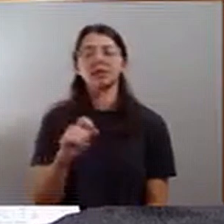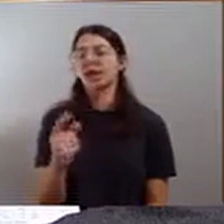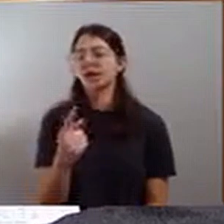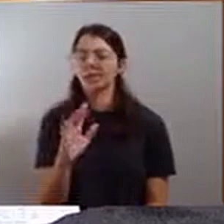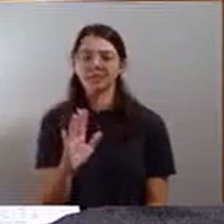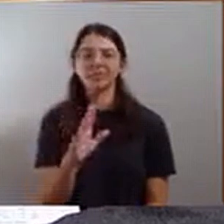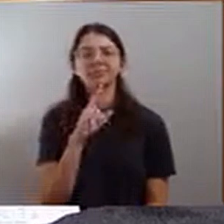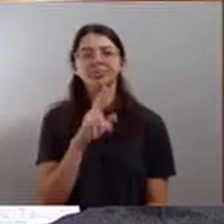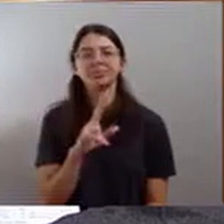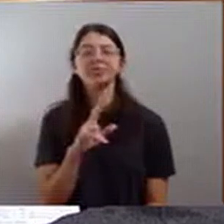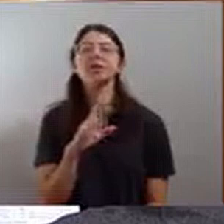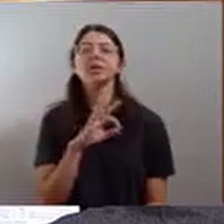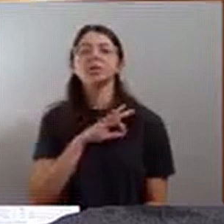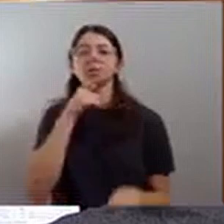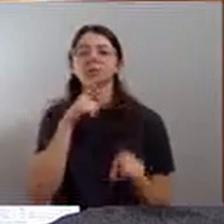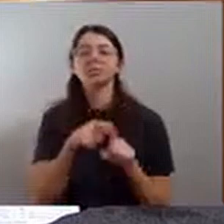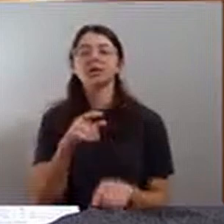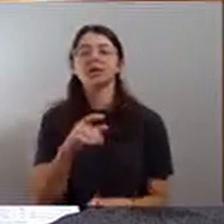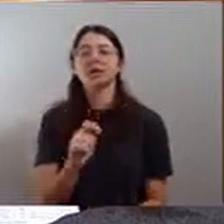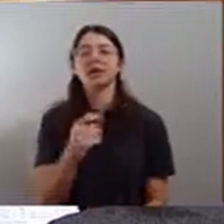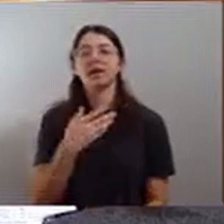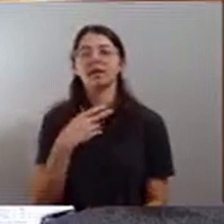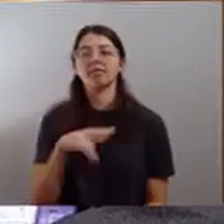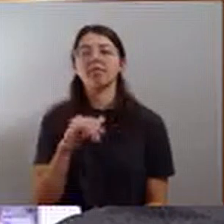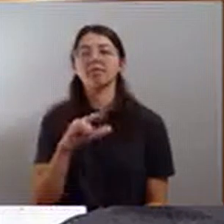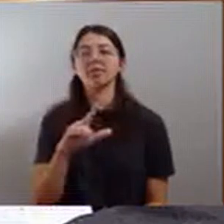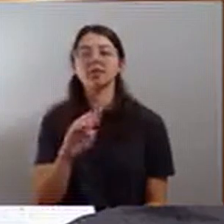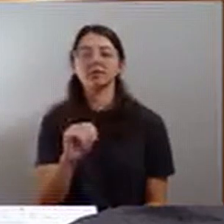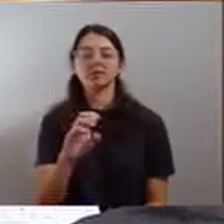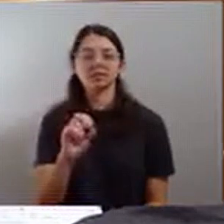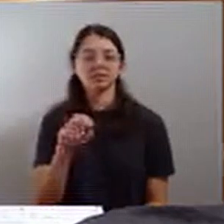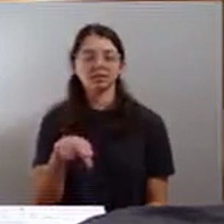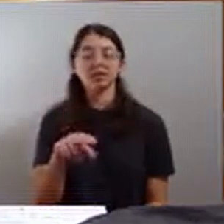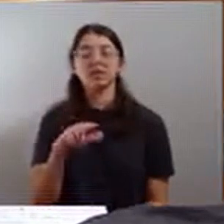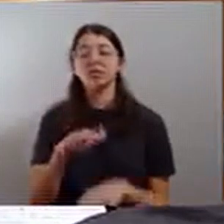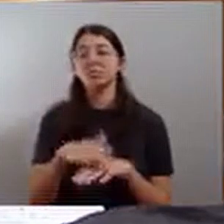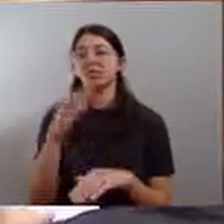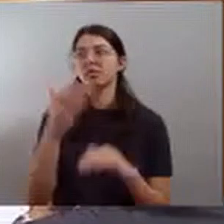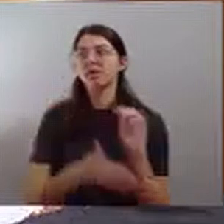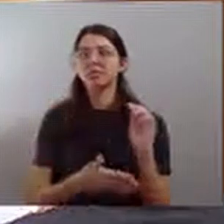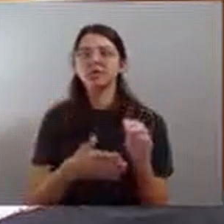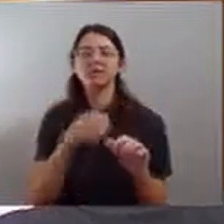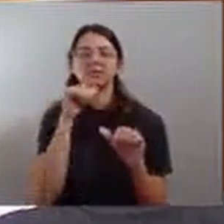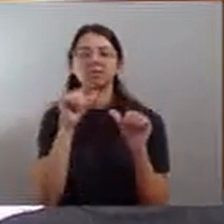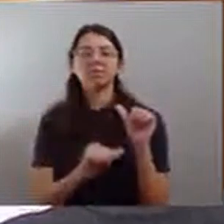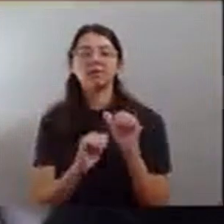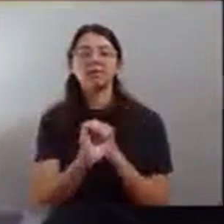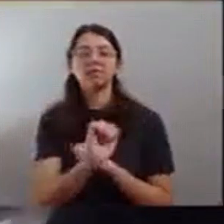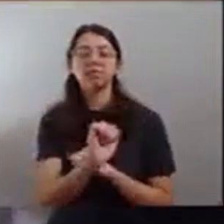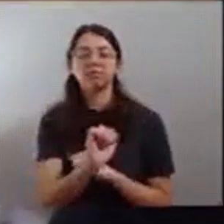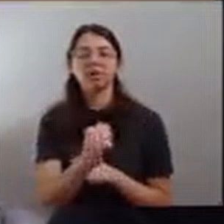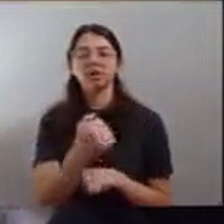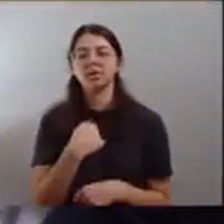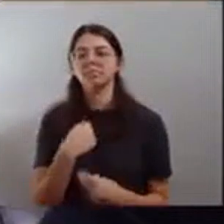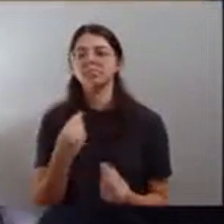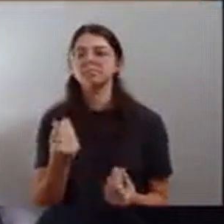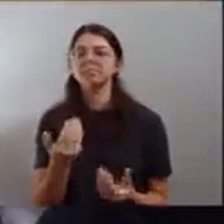deputado Ednilson Santos, porque de repente na sua intervenção fiquei na